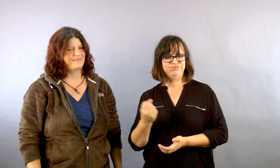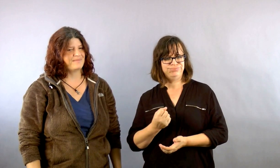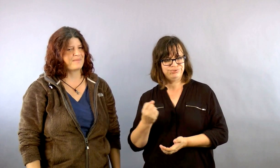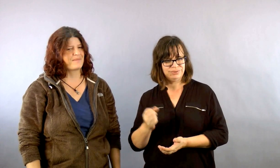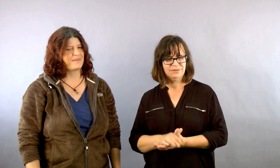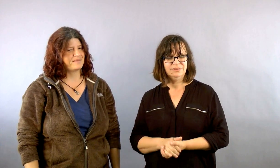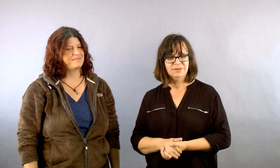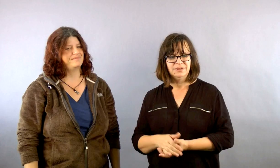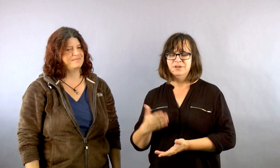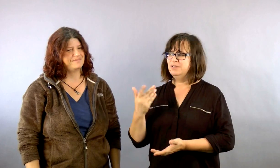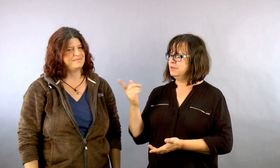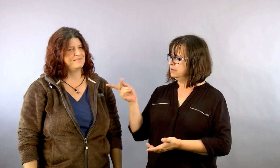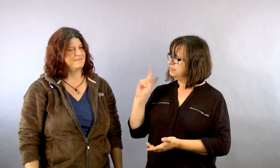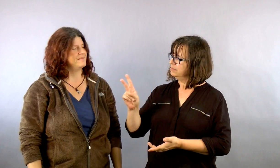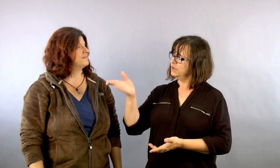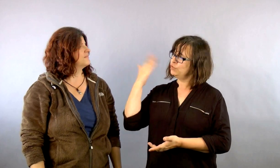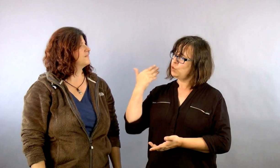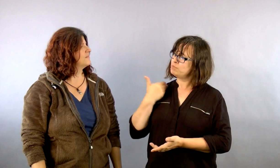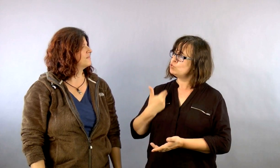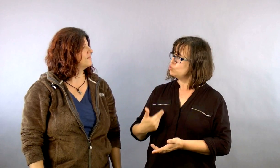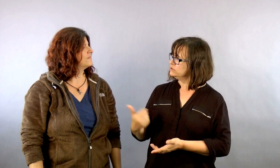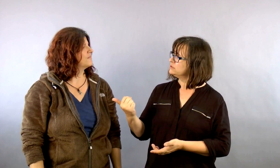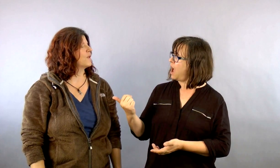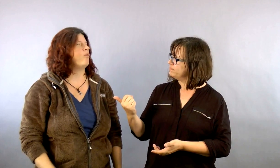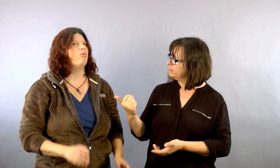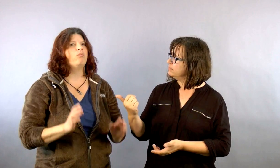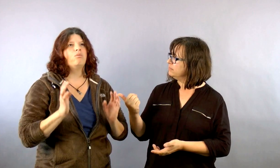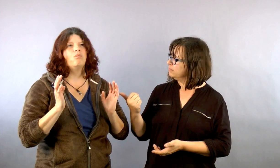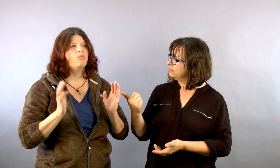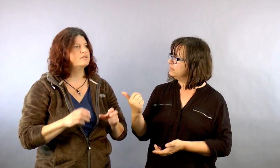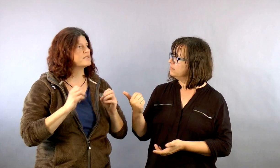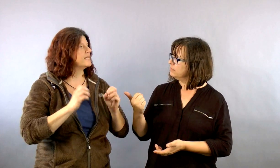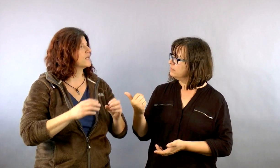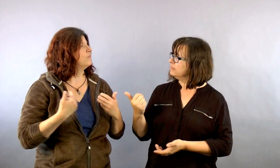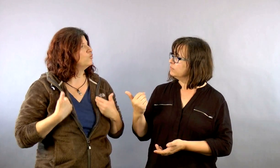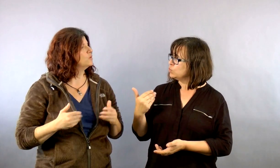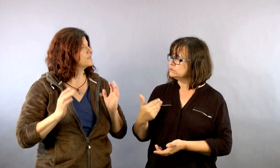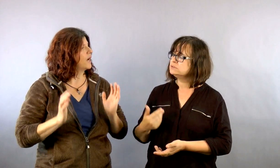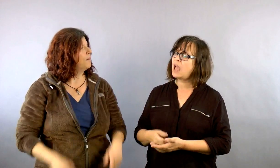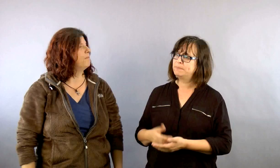Das war bisher so mühsam, stimmt´s? Ja total!